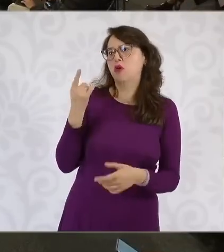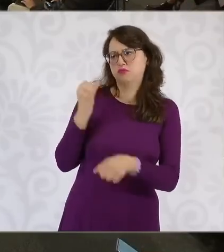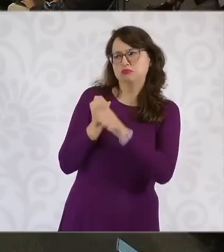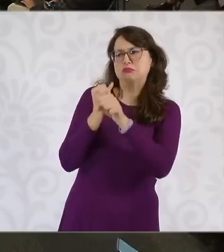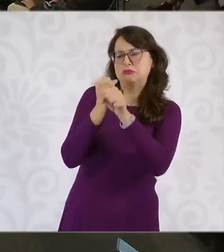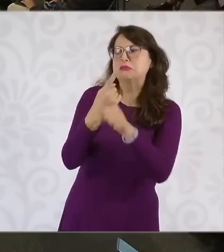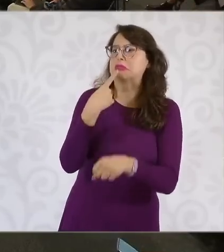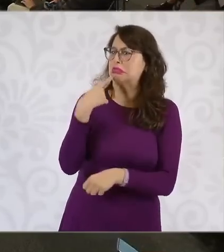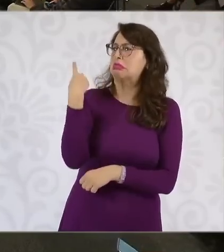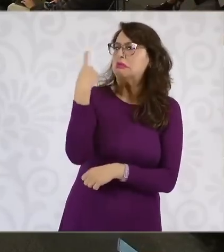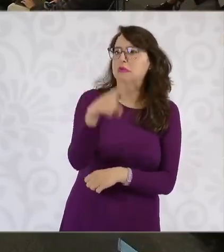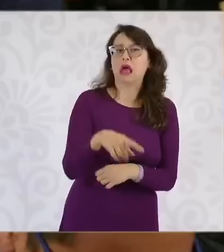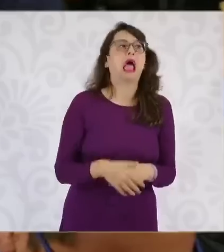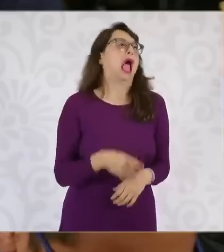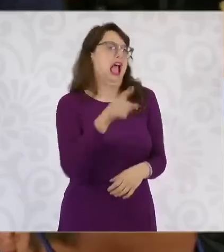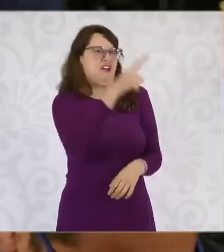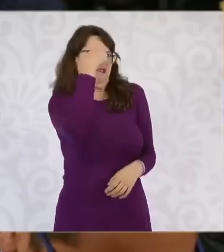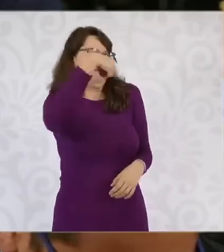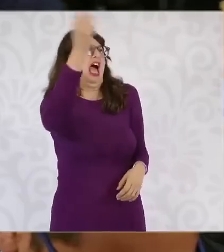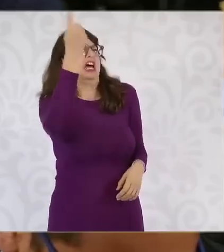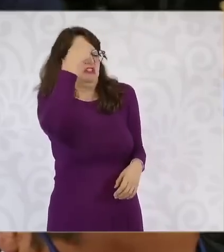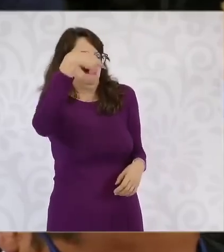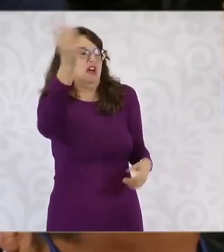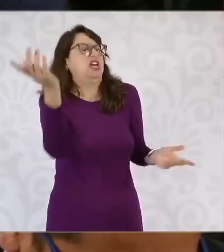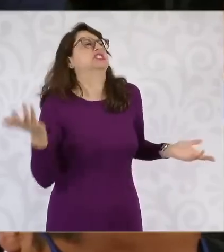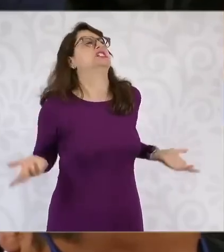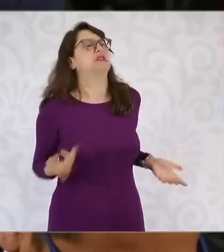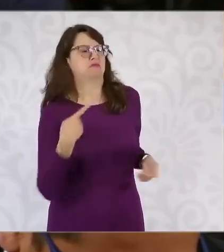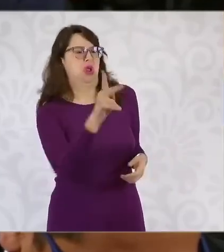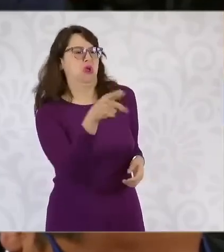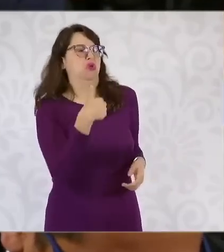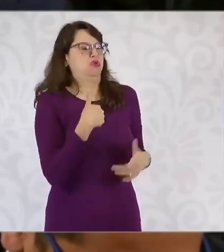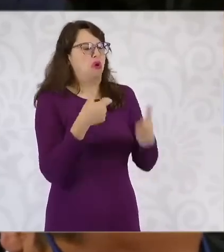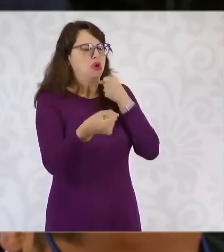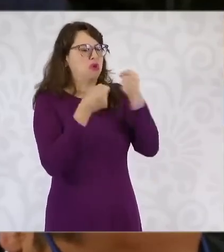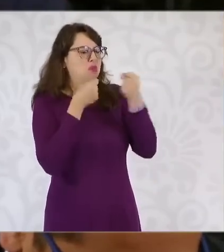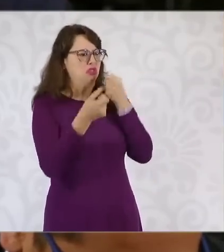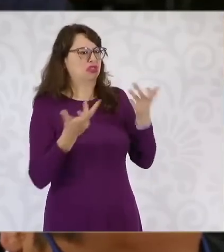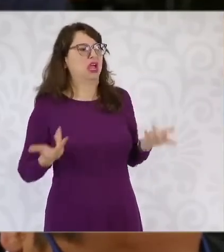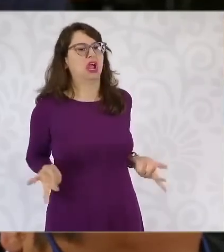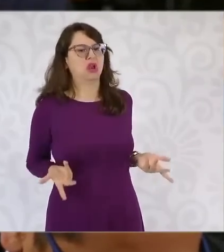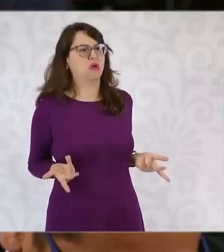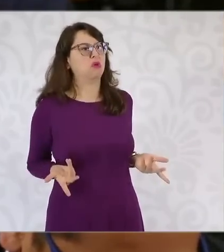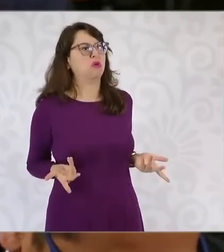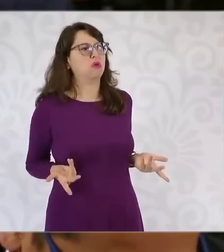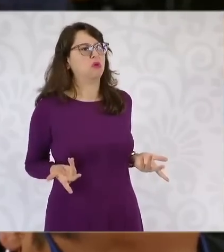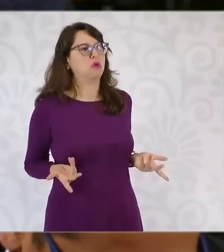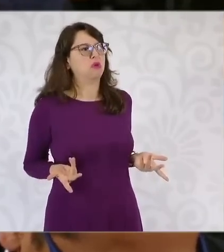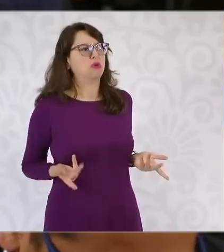tú pero un reportero presidenta H usted tiene allí a Rosa ycela que fue reportera sabe muy bien que